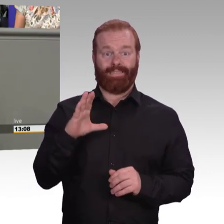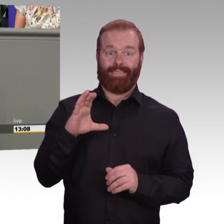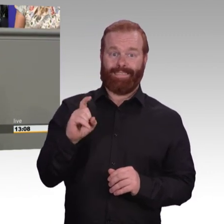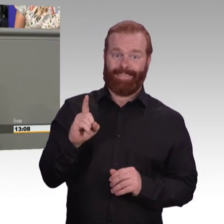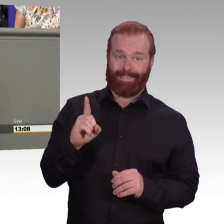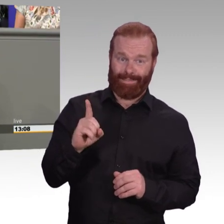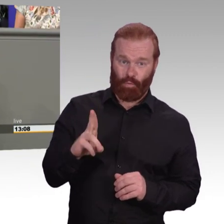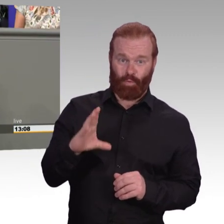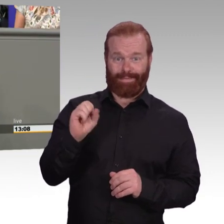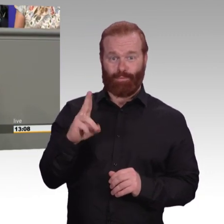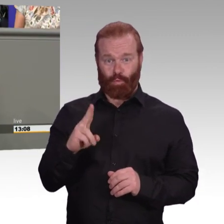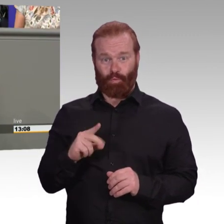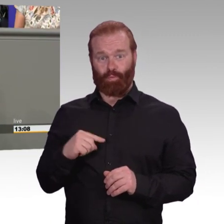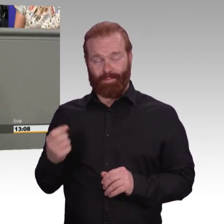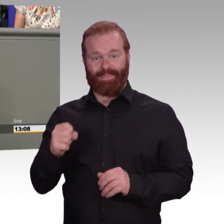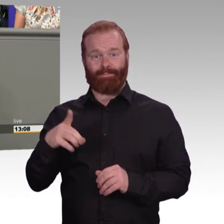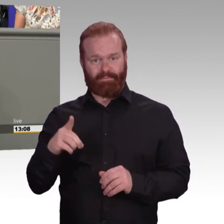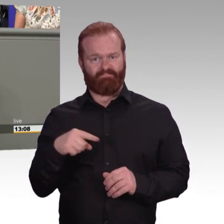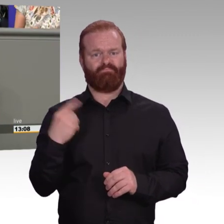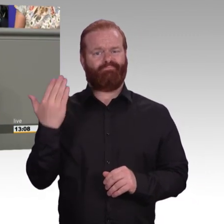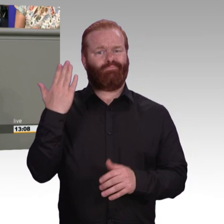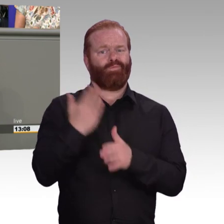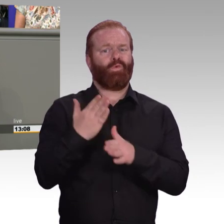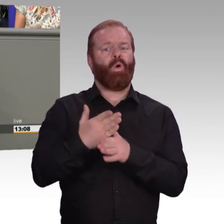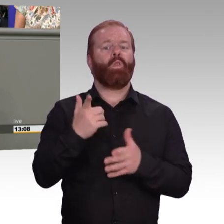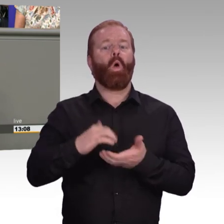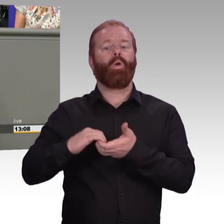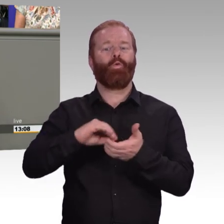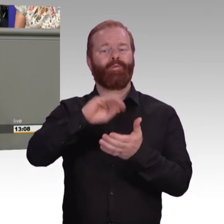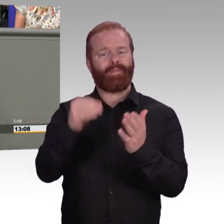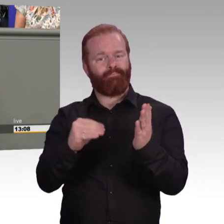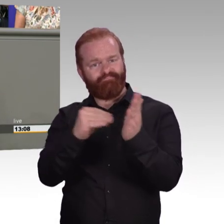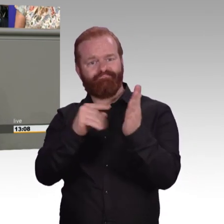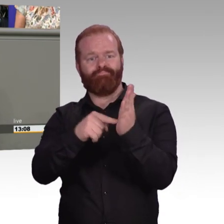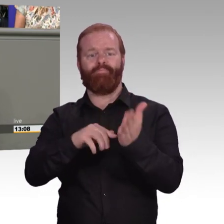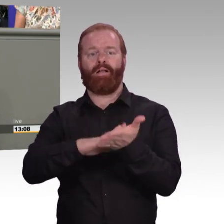dass wir auch im Verfassungsrecht, auch in unserem Grundgesetz die Situation für Kinder